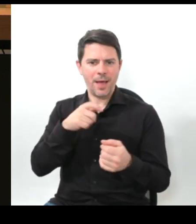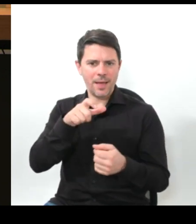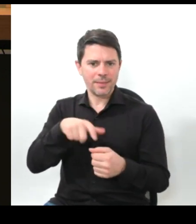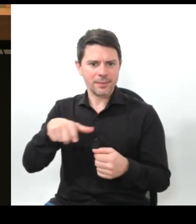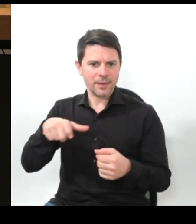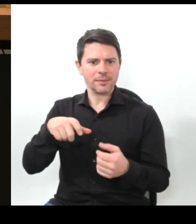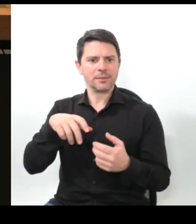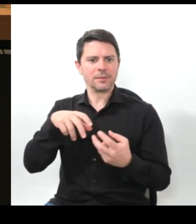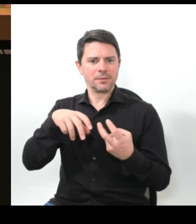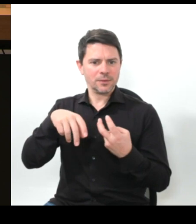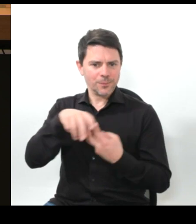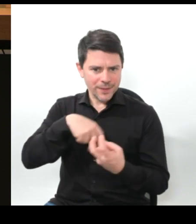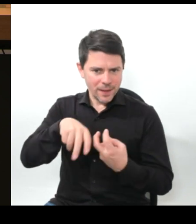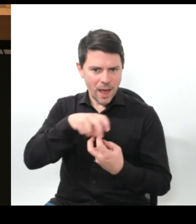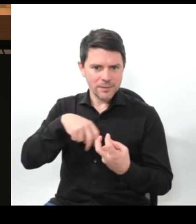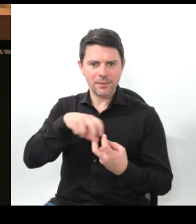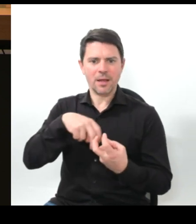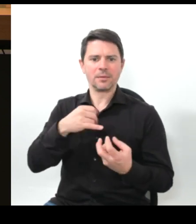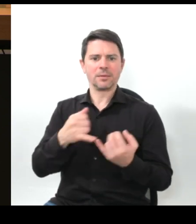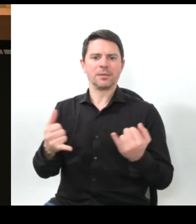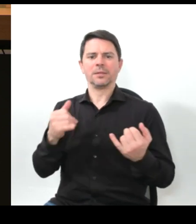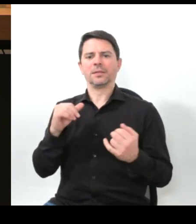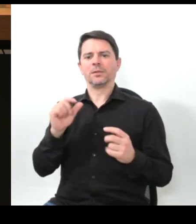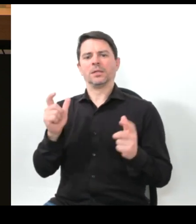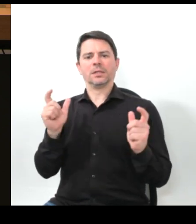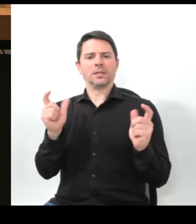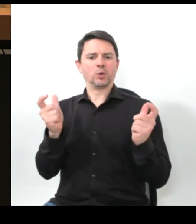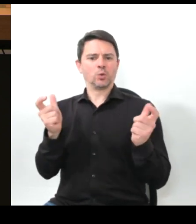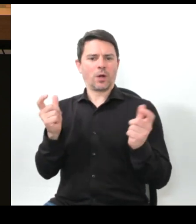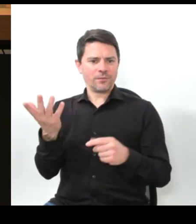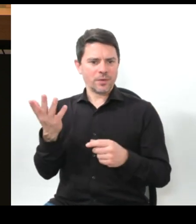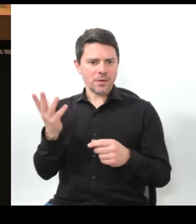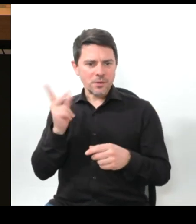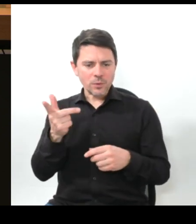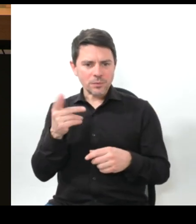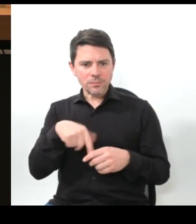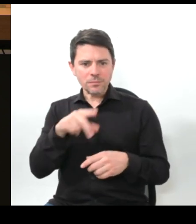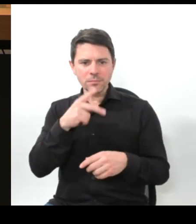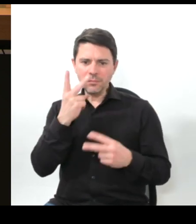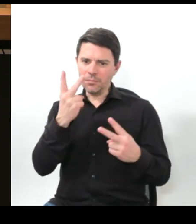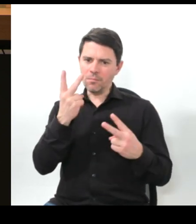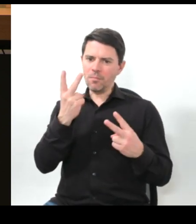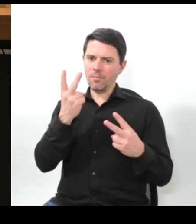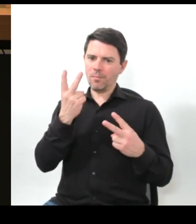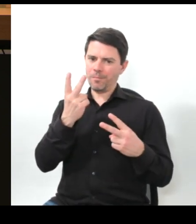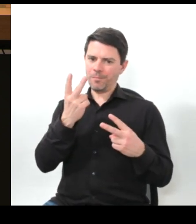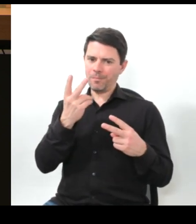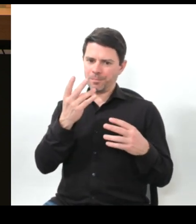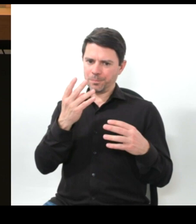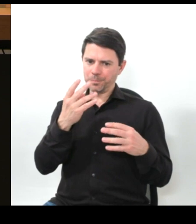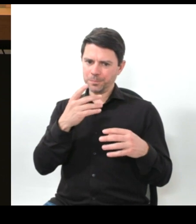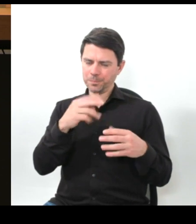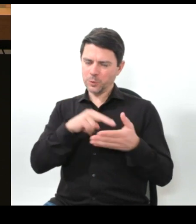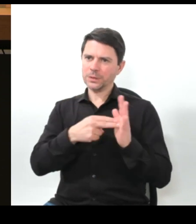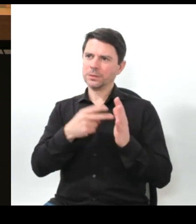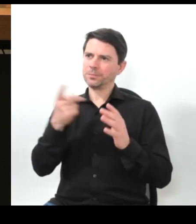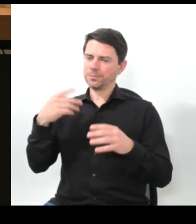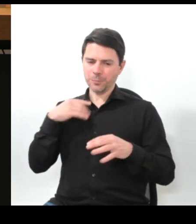es auch geht. Es geht nicht nur um den Fachkräftemangel, sondern um das grundsätzliche, solidarische und verantwortungsvolle